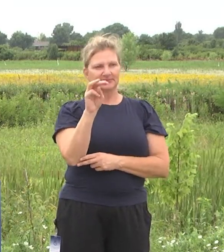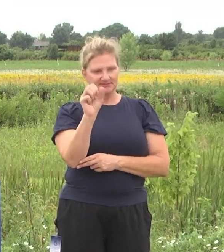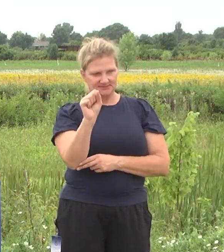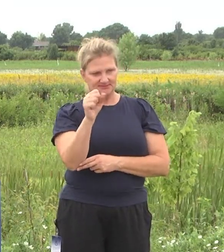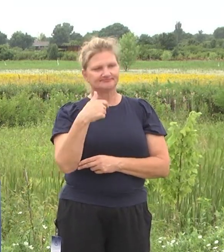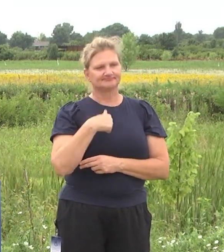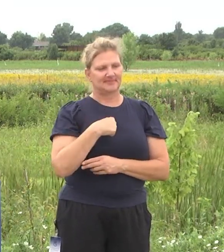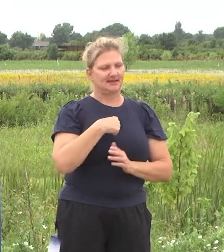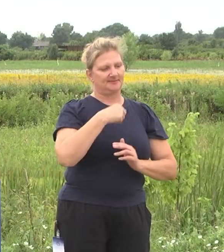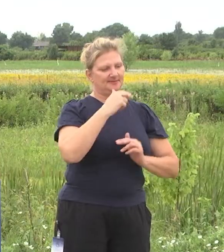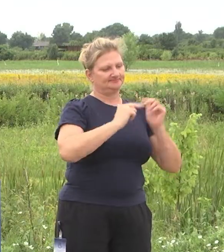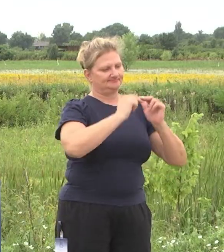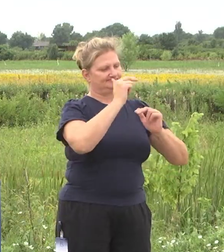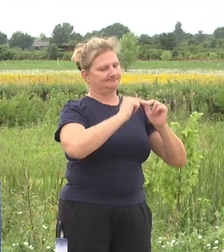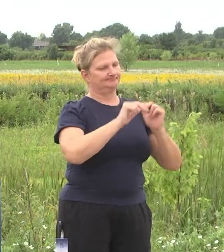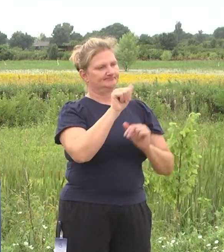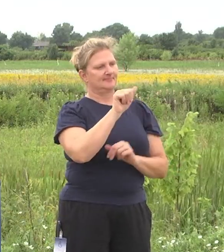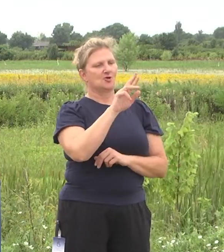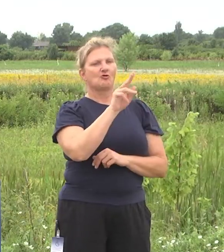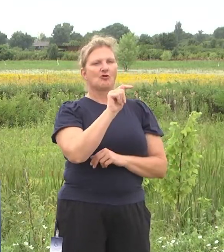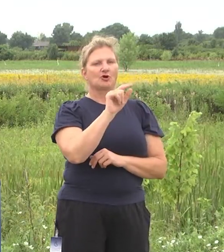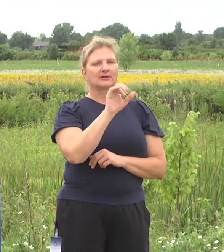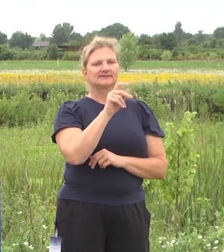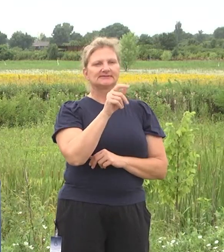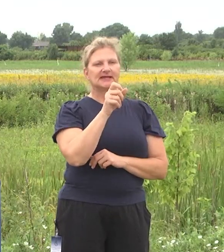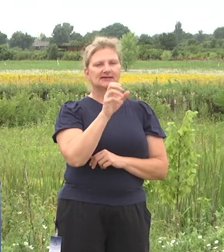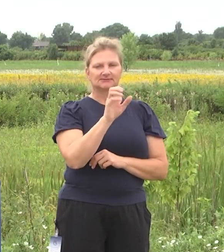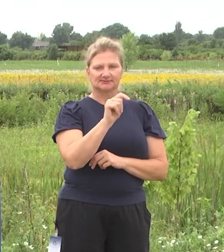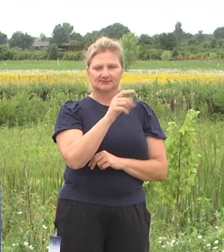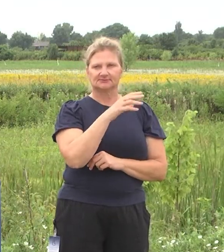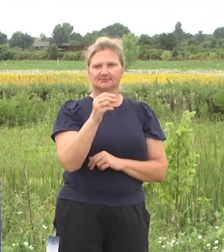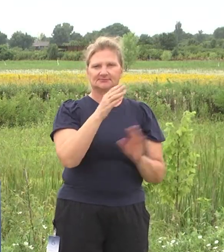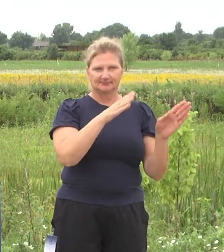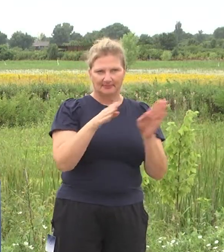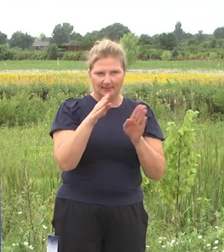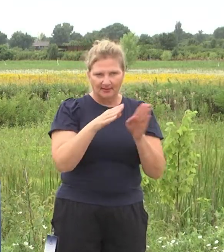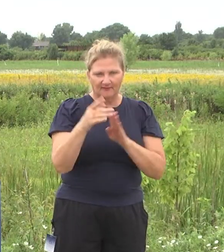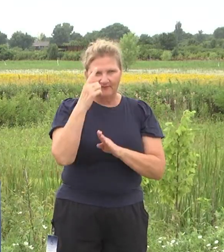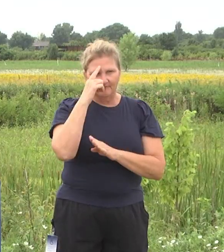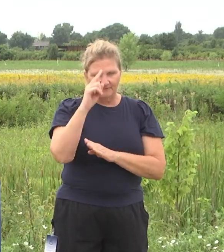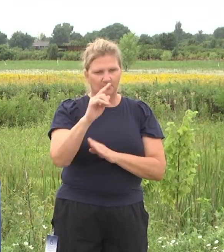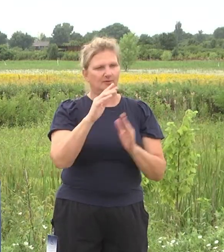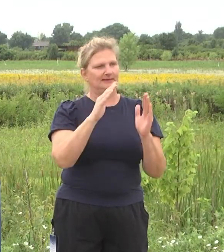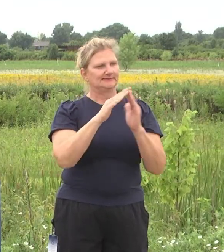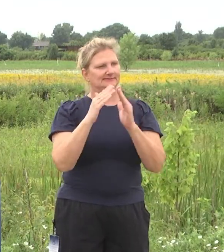de la ciudad de Witchah. Quería agradecerles a todos por venir a la inauguración